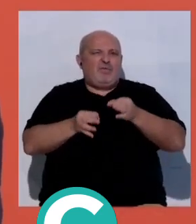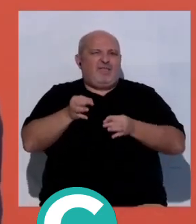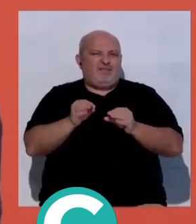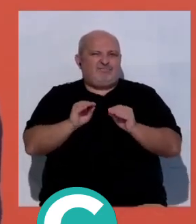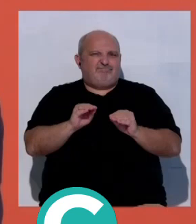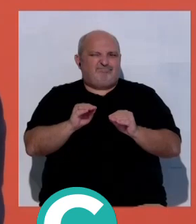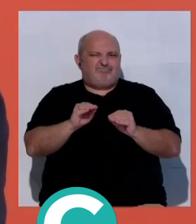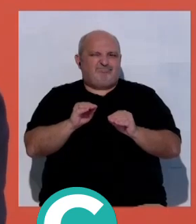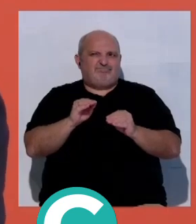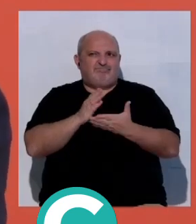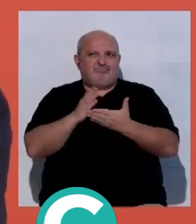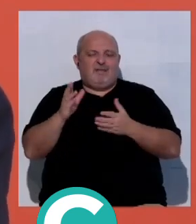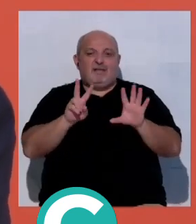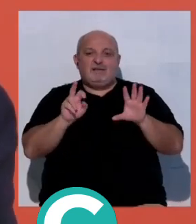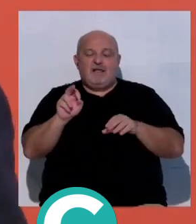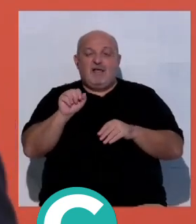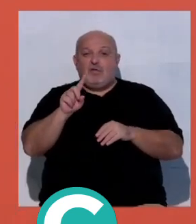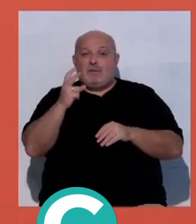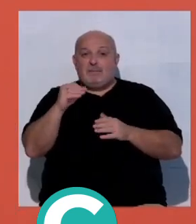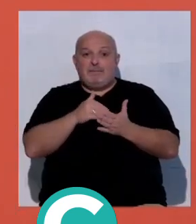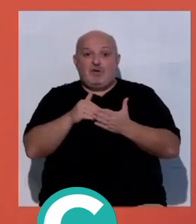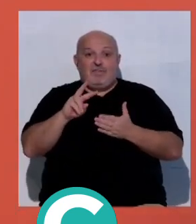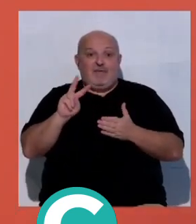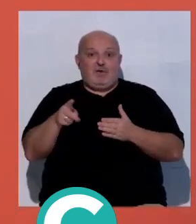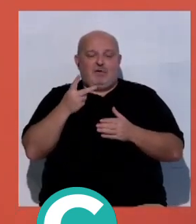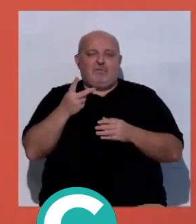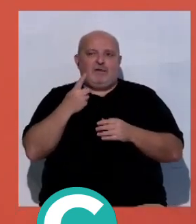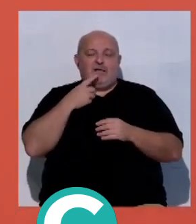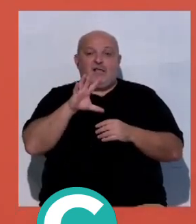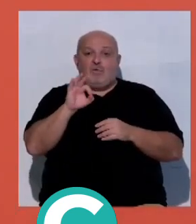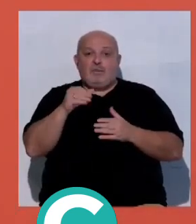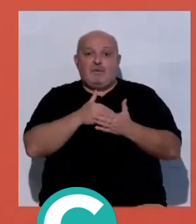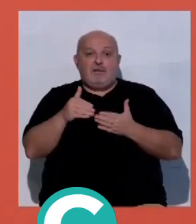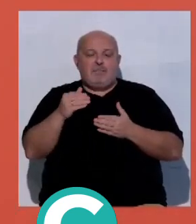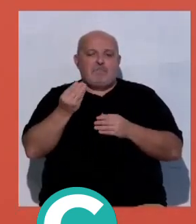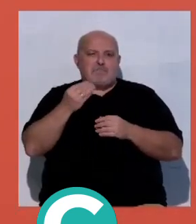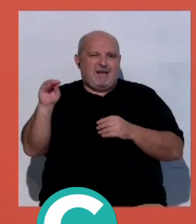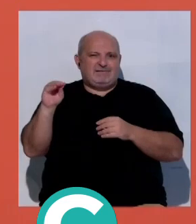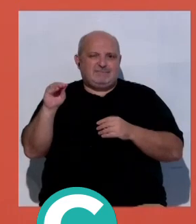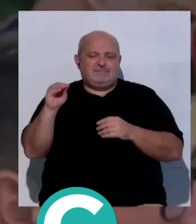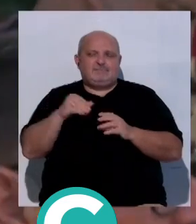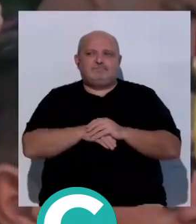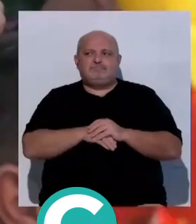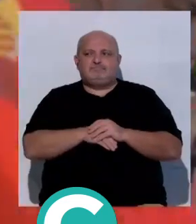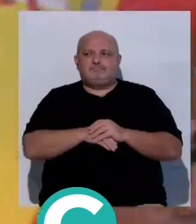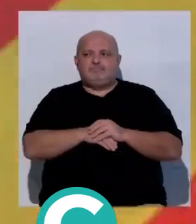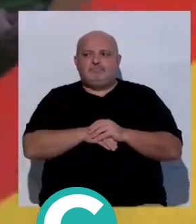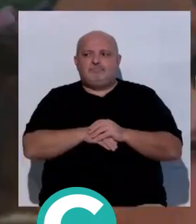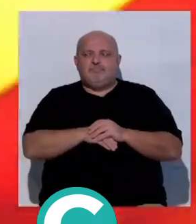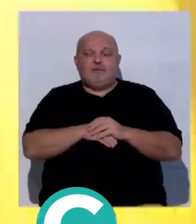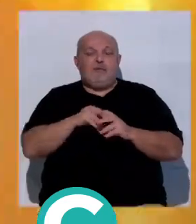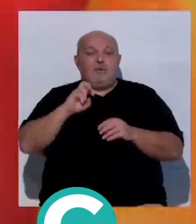a la que pasan de 70 a 120 millones de euros por tanto 50 millones de euros más Ruiz Bo también ha